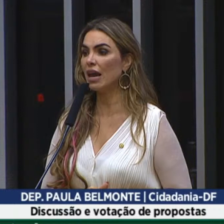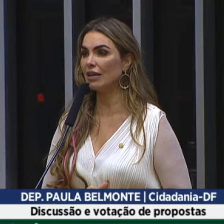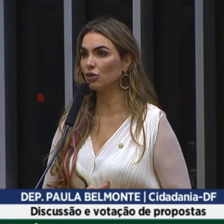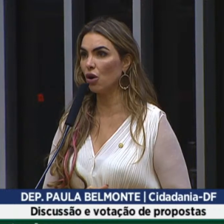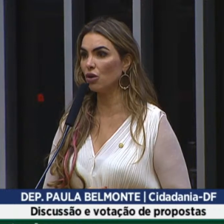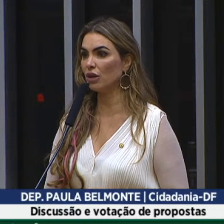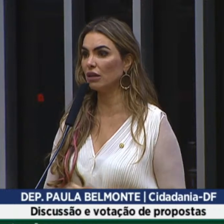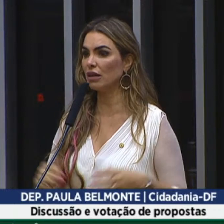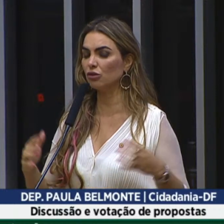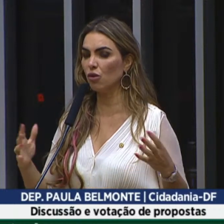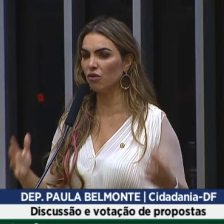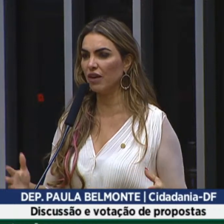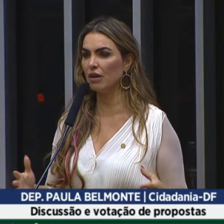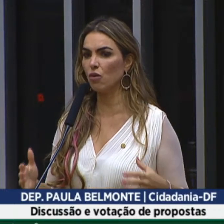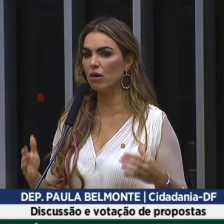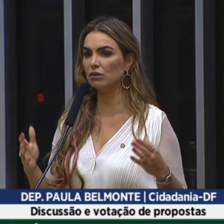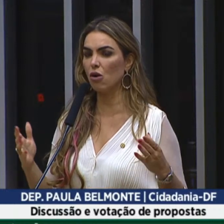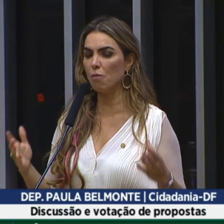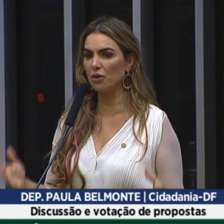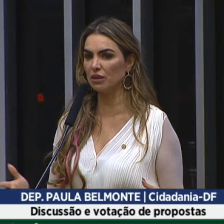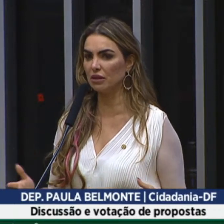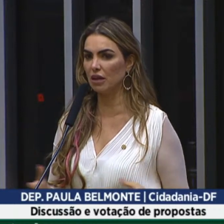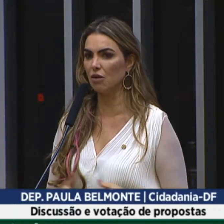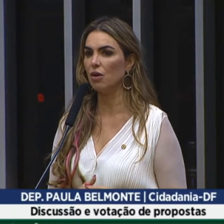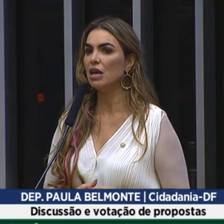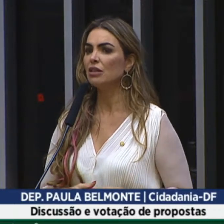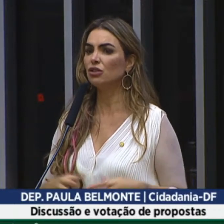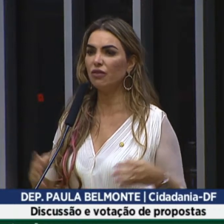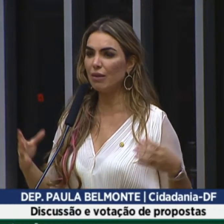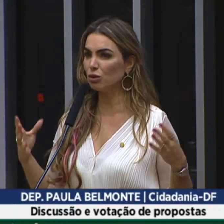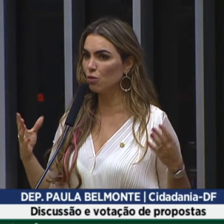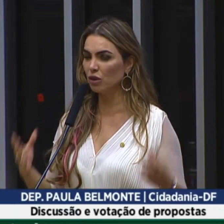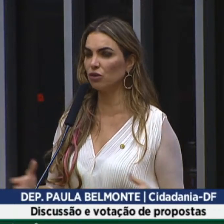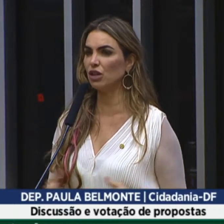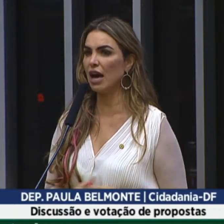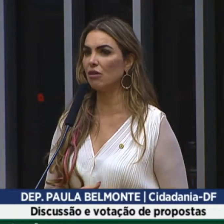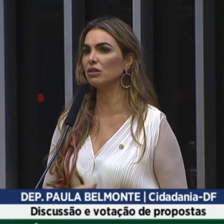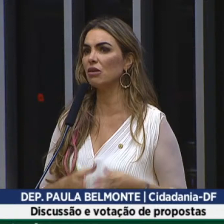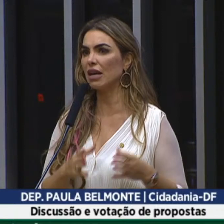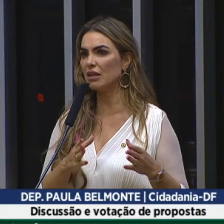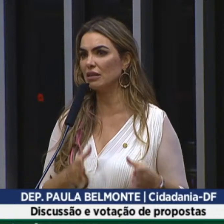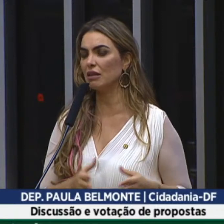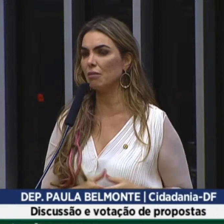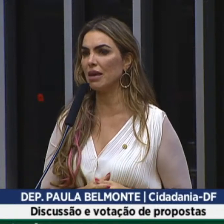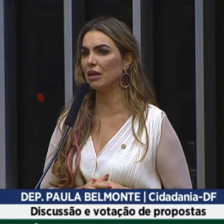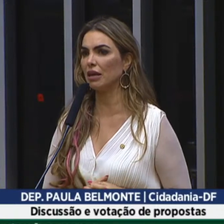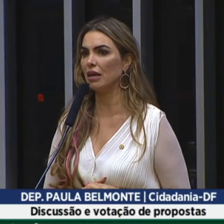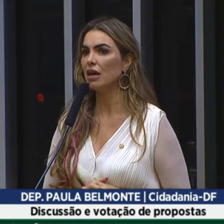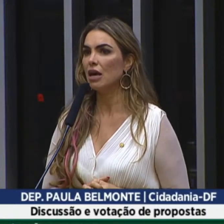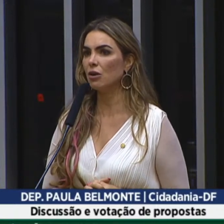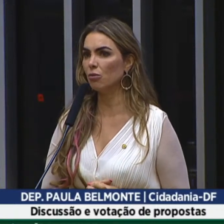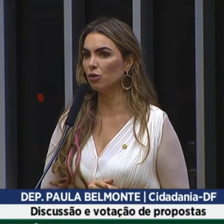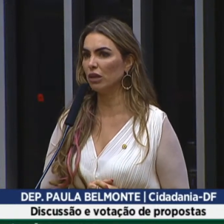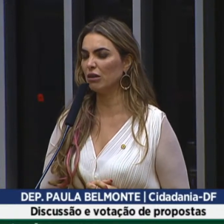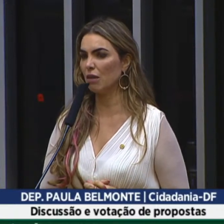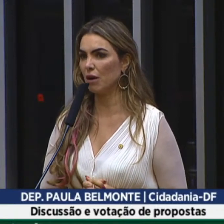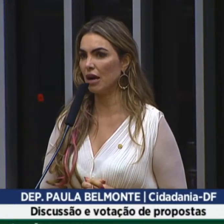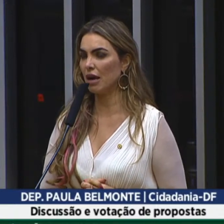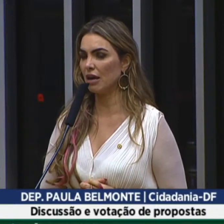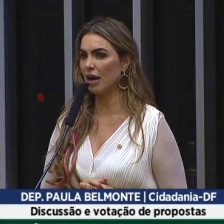TANTO O GOVERNO QUANTO A OPOSIÇÃO TIVEMOS MUITOS DIÁ LOGO, ENTÃO AGRADECER TAMBÉM AQUI EM NOME DO LÍDER RICARDO BARROS POR TODA DISPOSIÇÃO